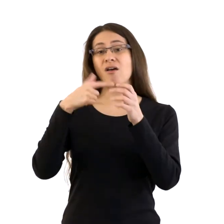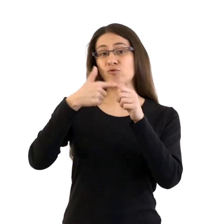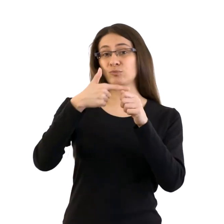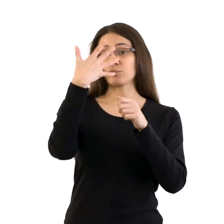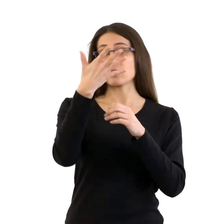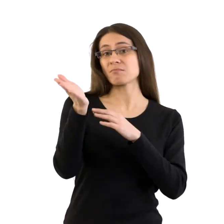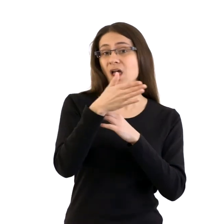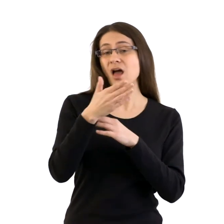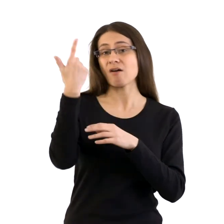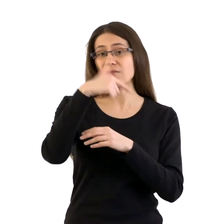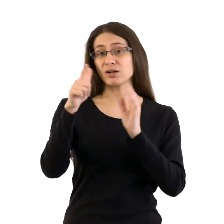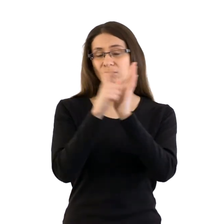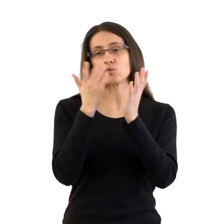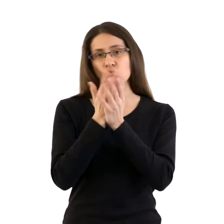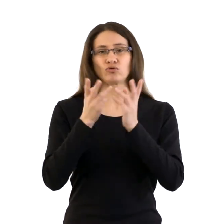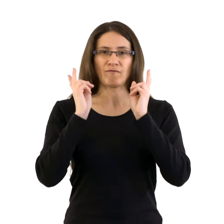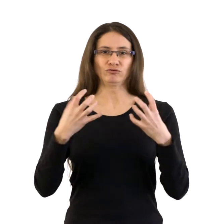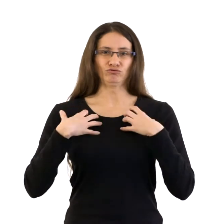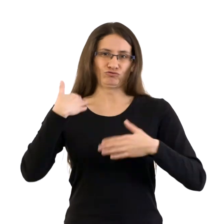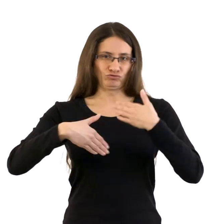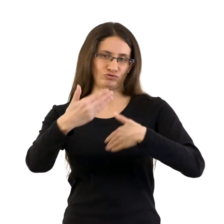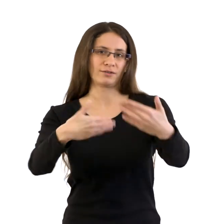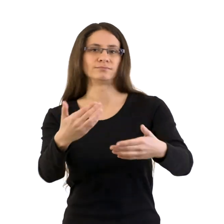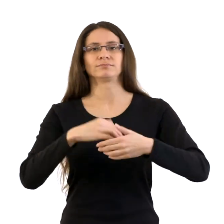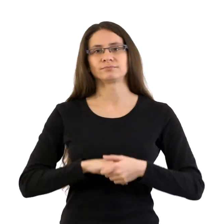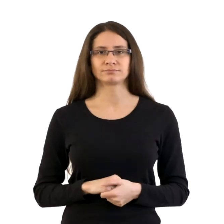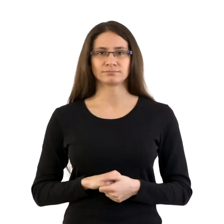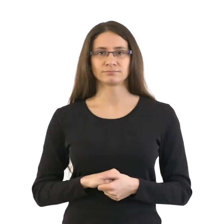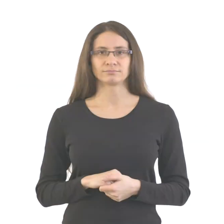jest to nowelizacja ustawy z dnia 24 kwietnia 2003 r. o działalności pożytku publicznego i o wolontariacie.